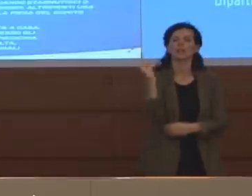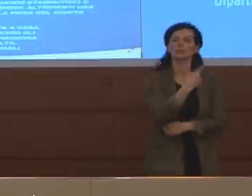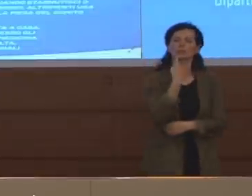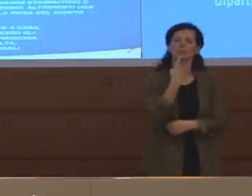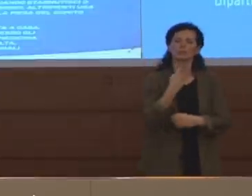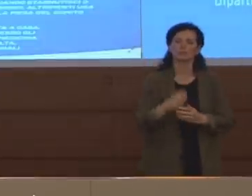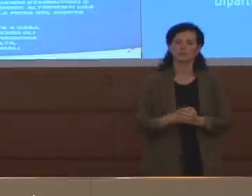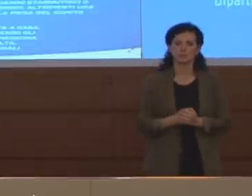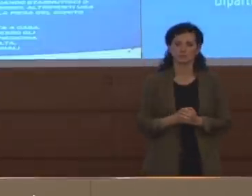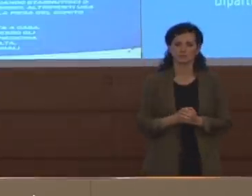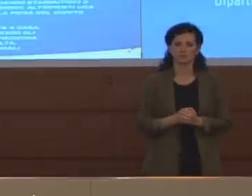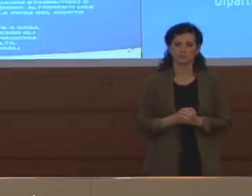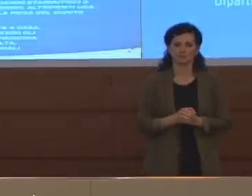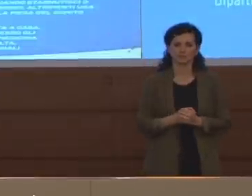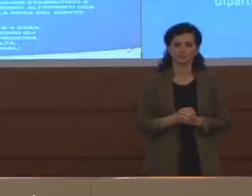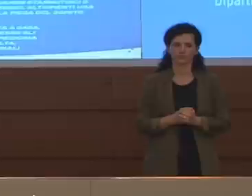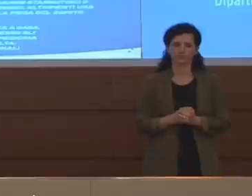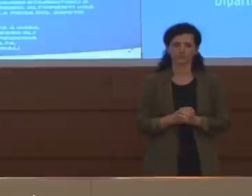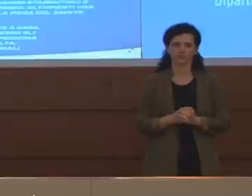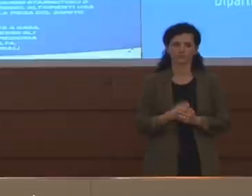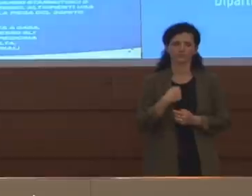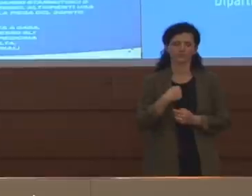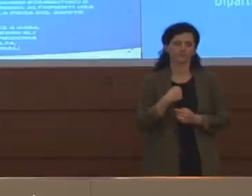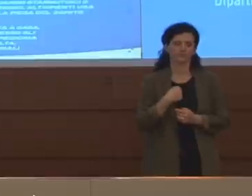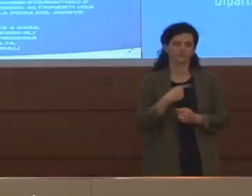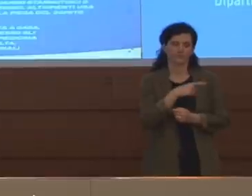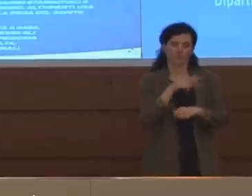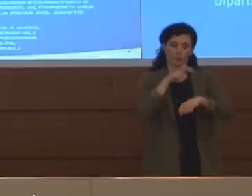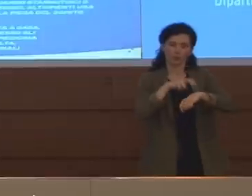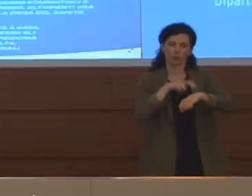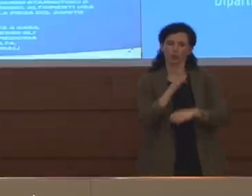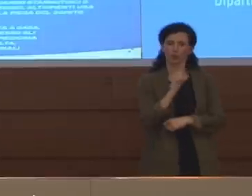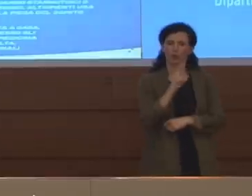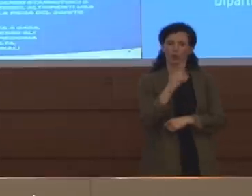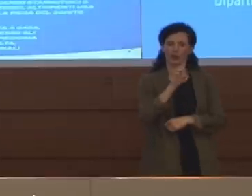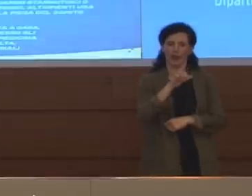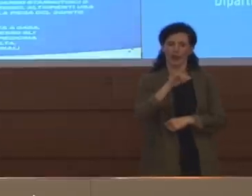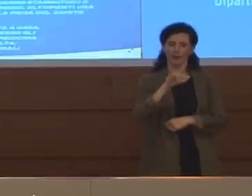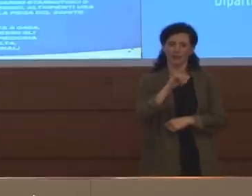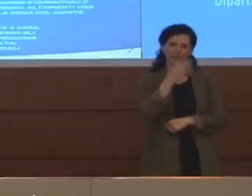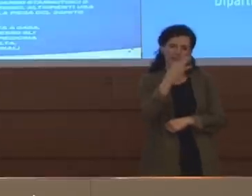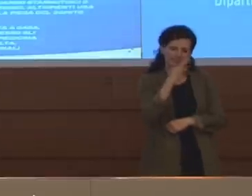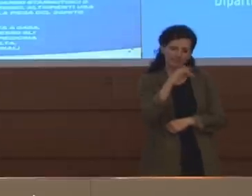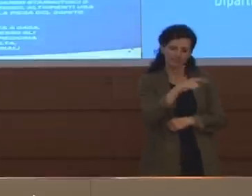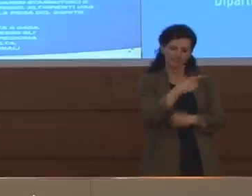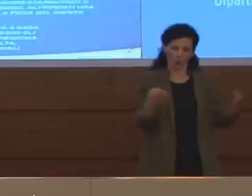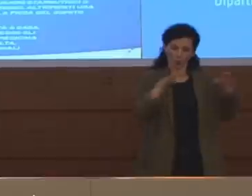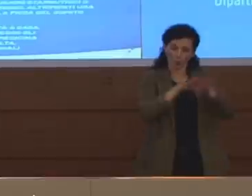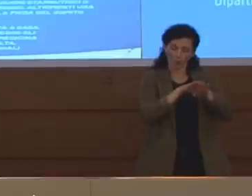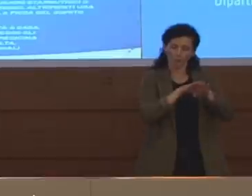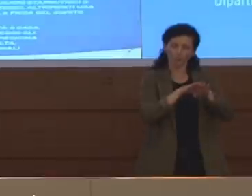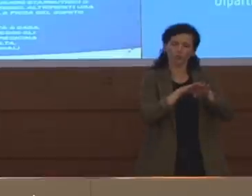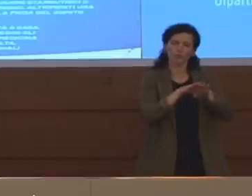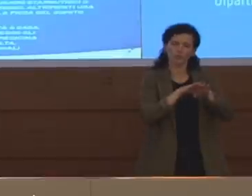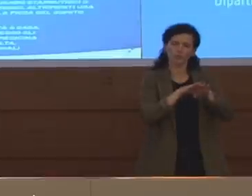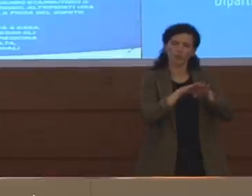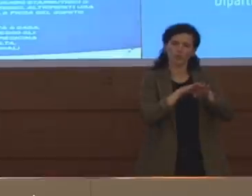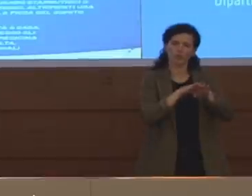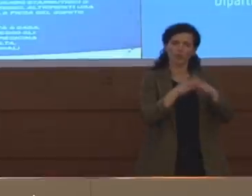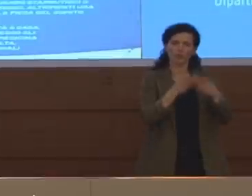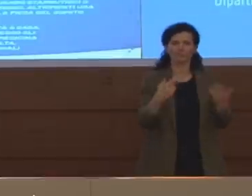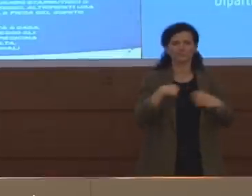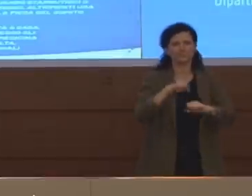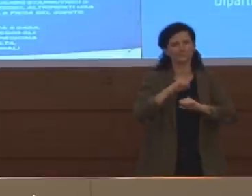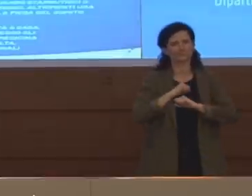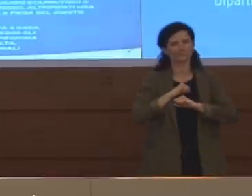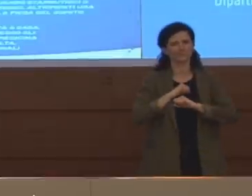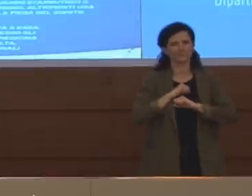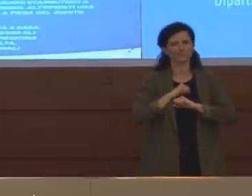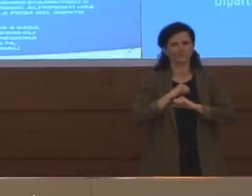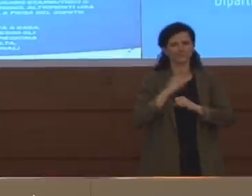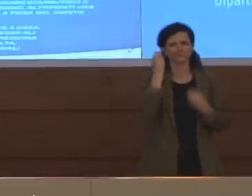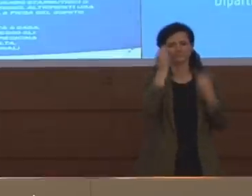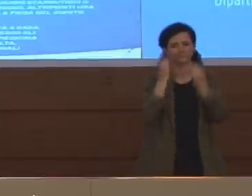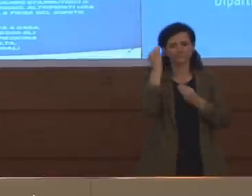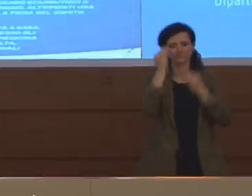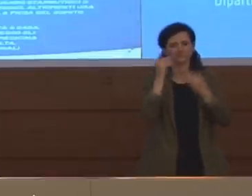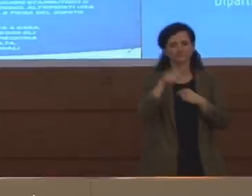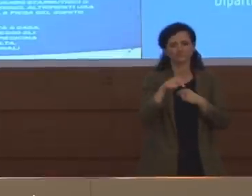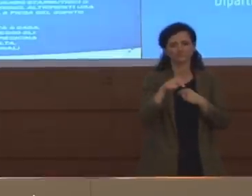chiusura del Dottor Borrelli in qualche modo abbia aperto uno spaccato su alcune